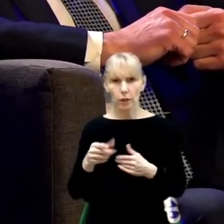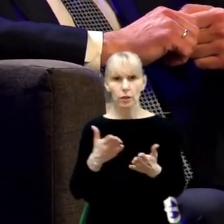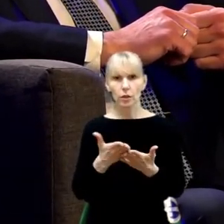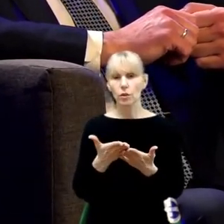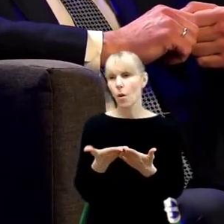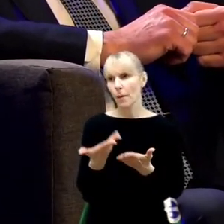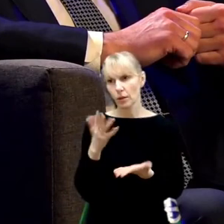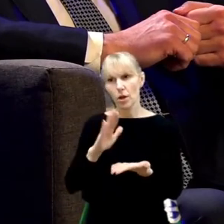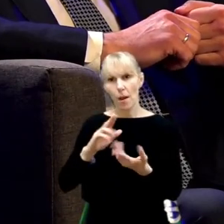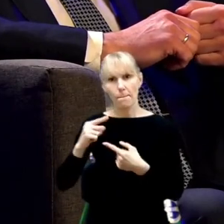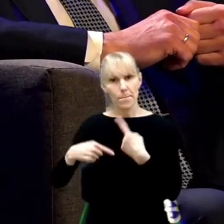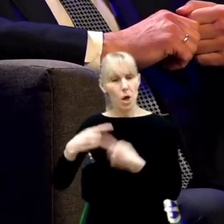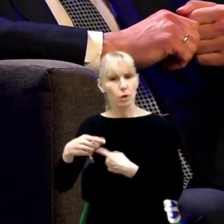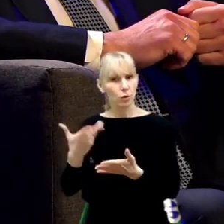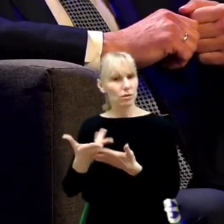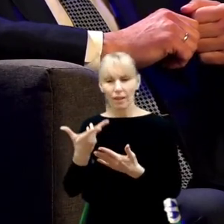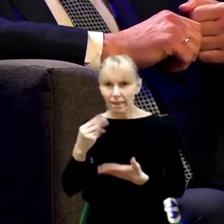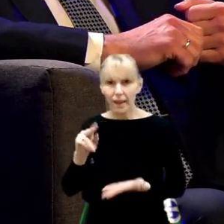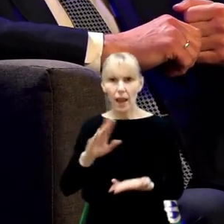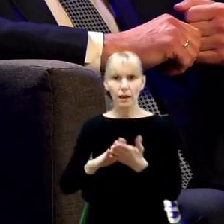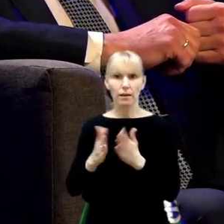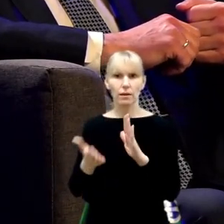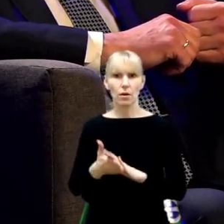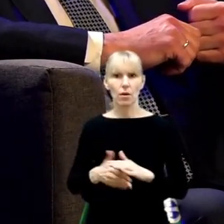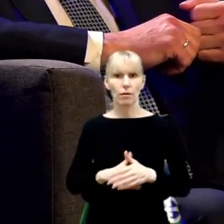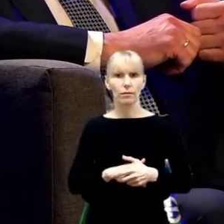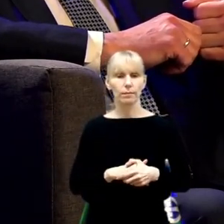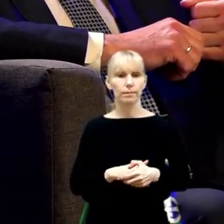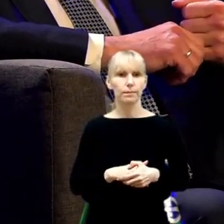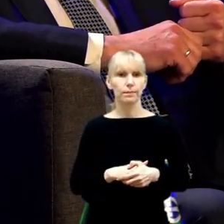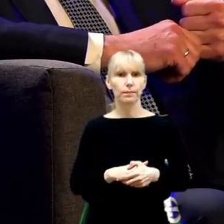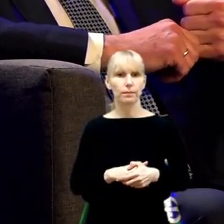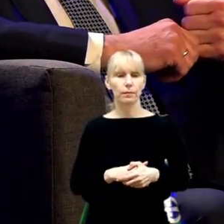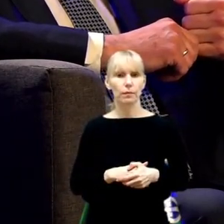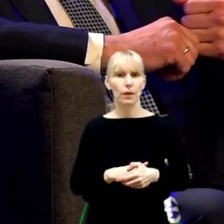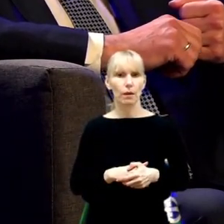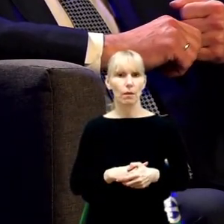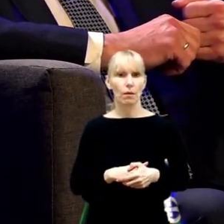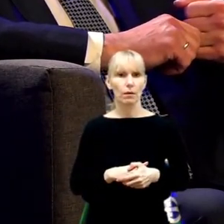To tylko mogę w takim bardzo dużym uproszczeniu powiedzieć.